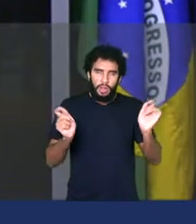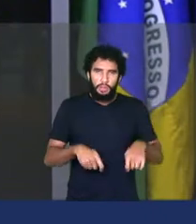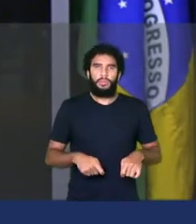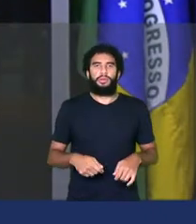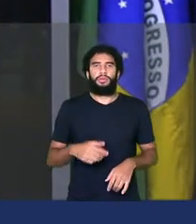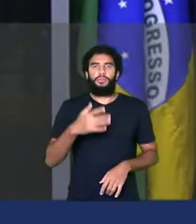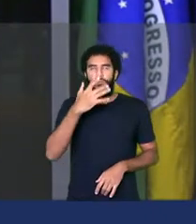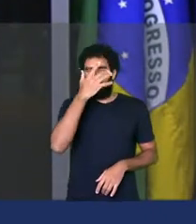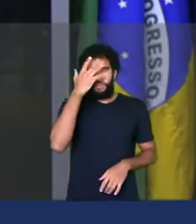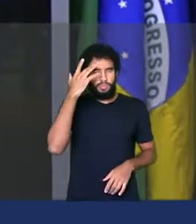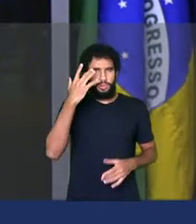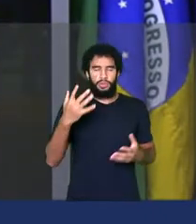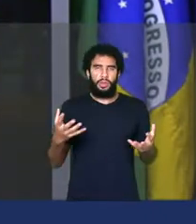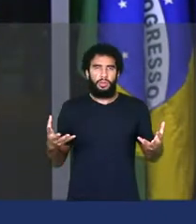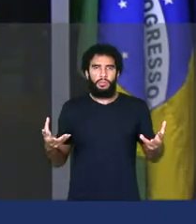MINISTÉRIO DE PESSOAS CAPACITADAS, PESSOAS